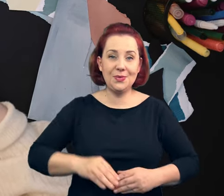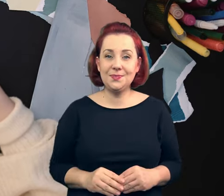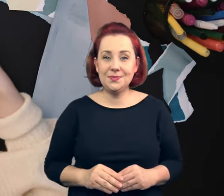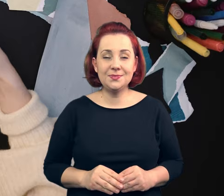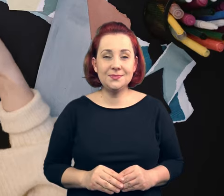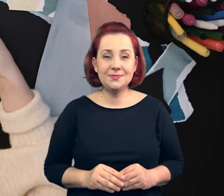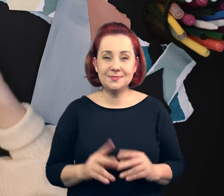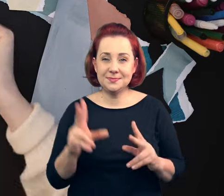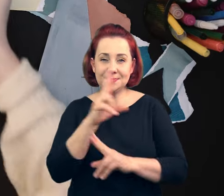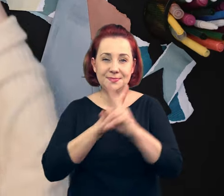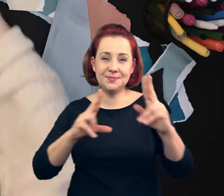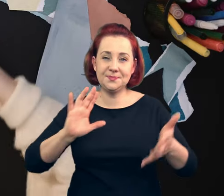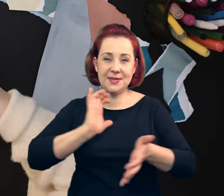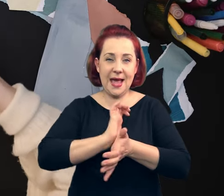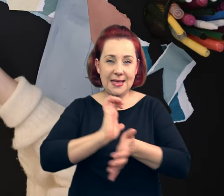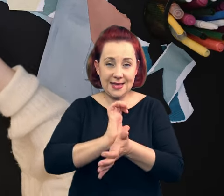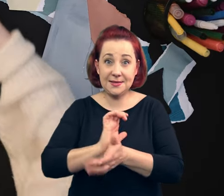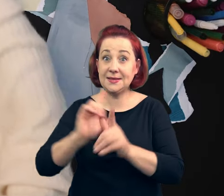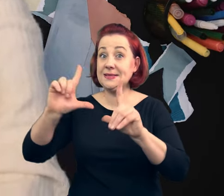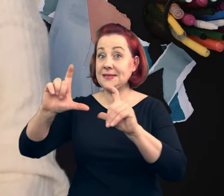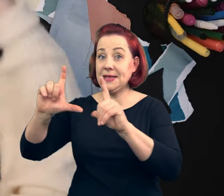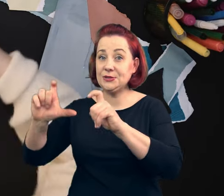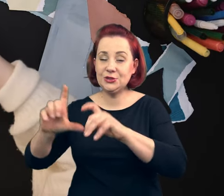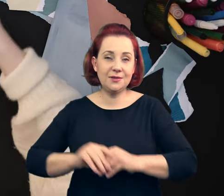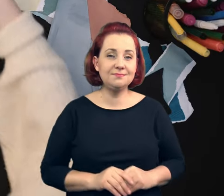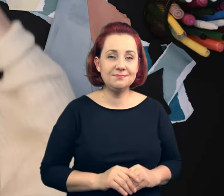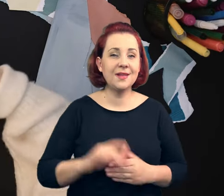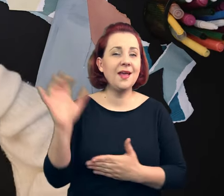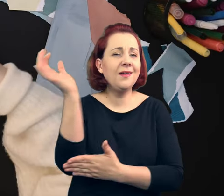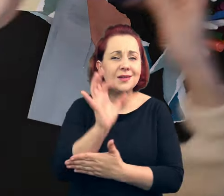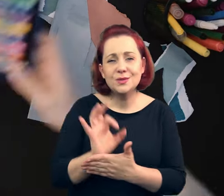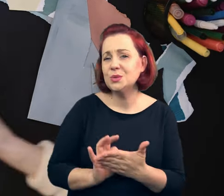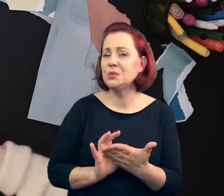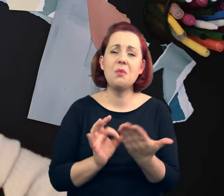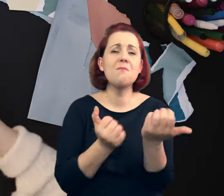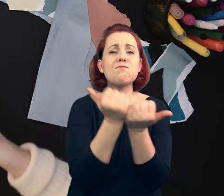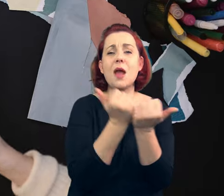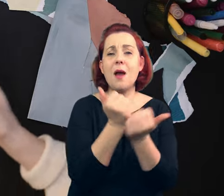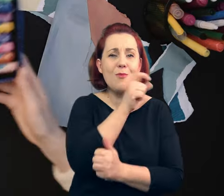wycinki gazet , fotografie , rysunki , papier kolorowy